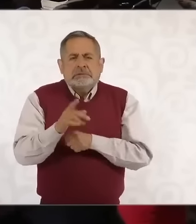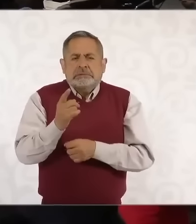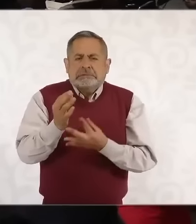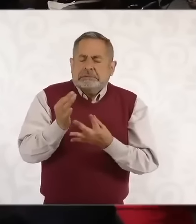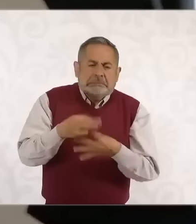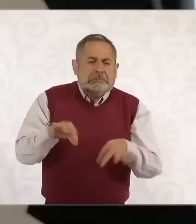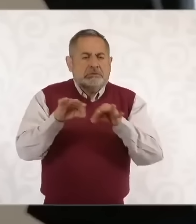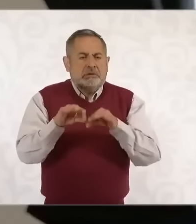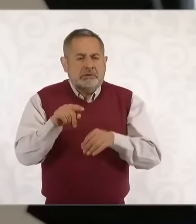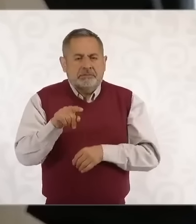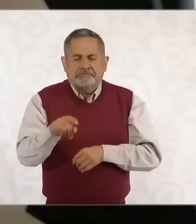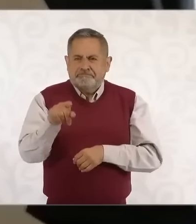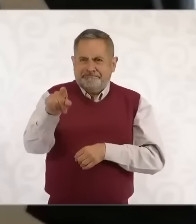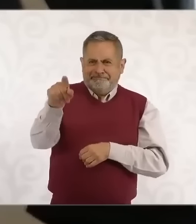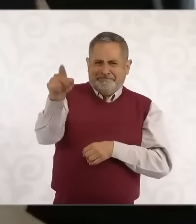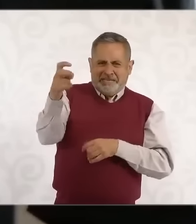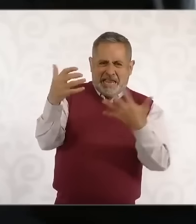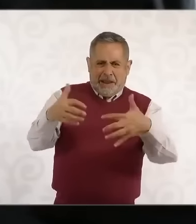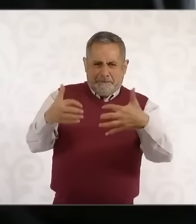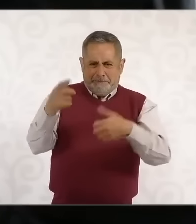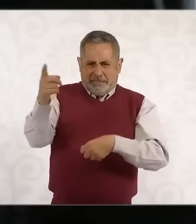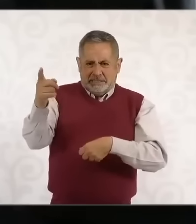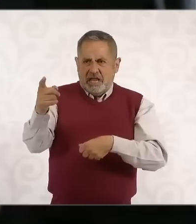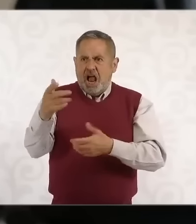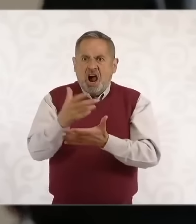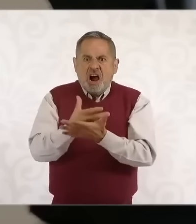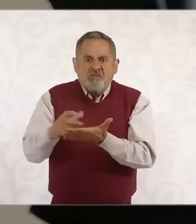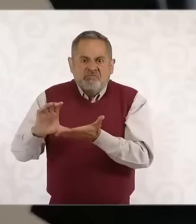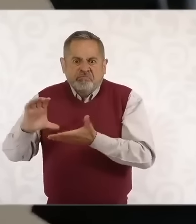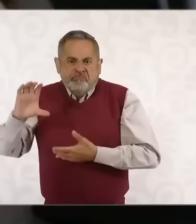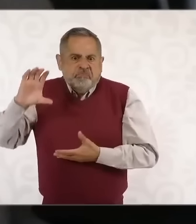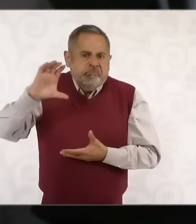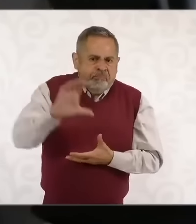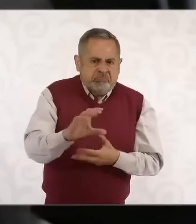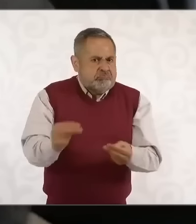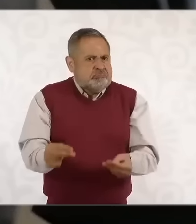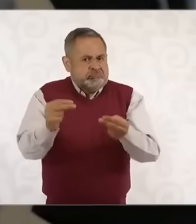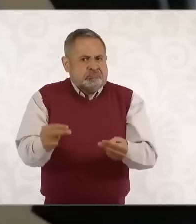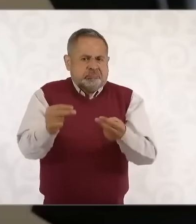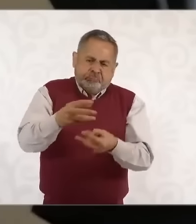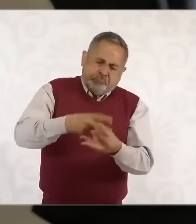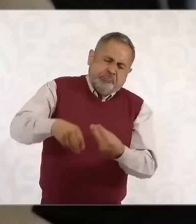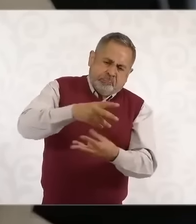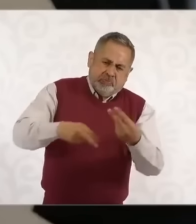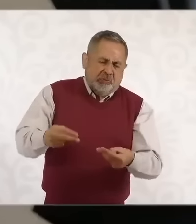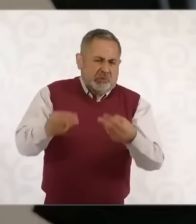de que esta empresa eh invierta esta cantidad y qué implicaciones va a tener en su proyecto